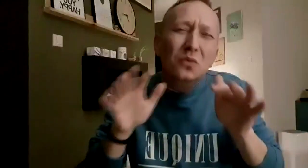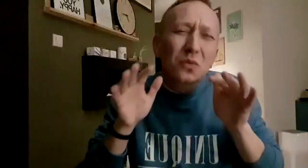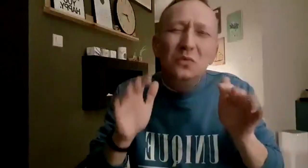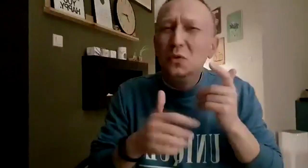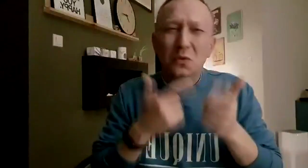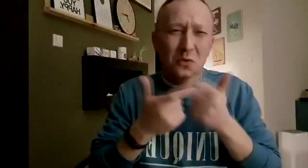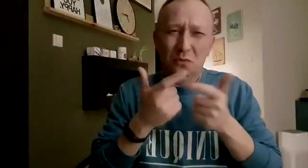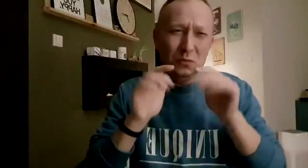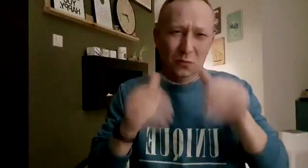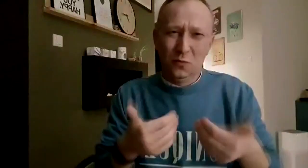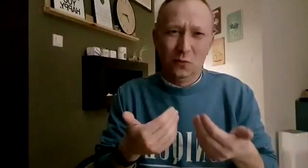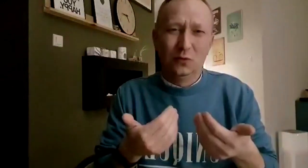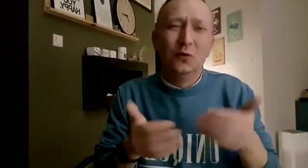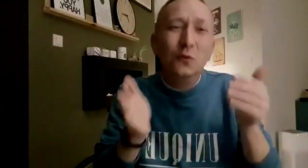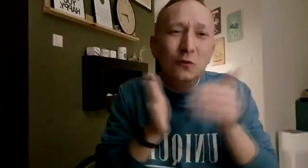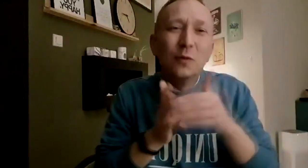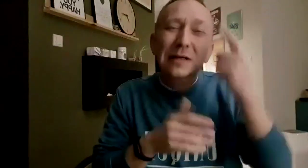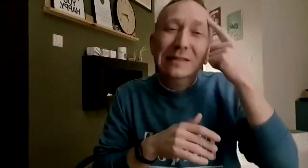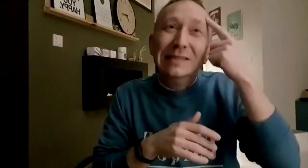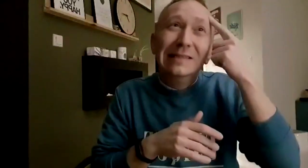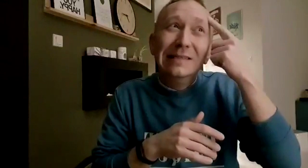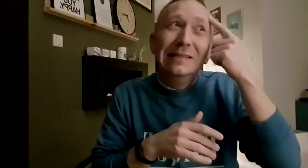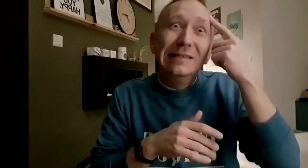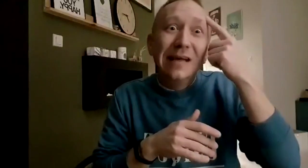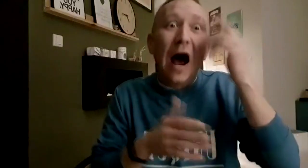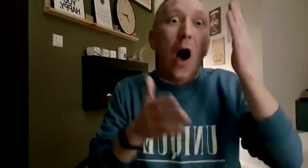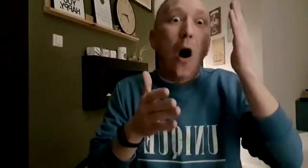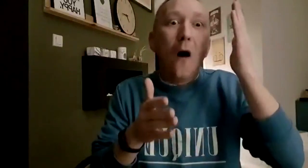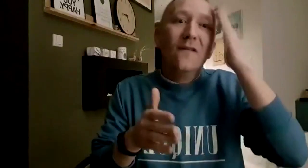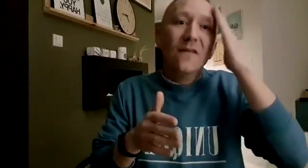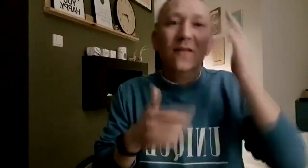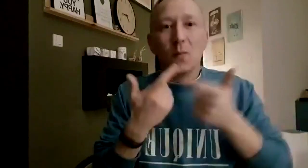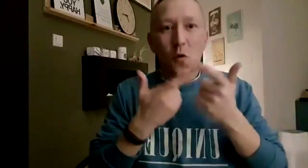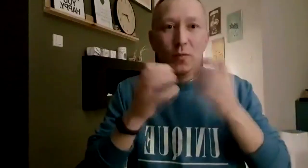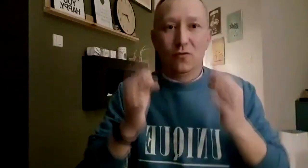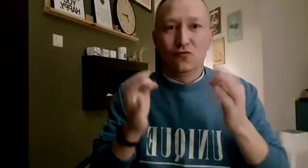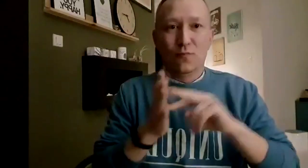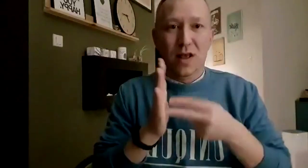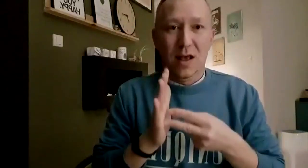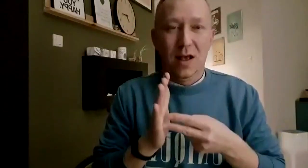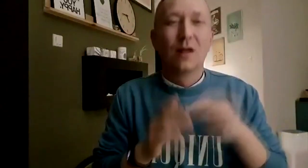Jest naprawdę dużo różnych zajęć, trzeba po prostu trochę kombinować lub przemyśleć, zaplanować.